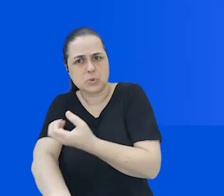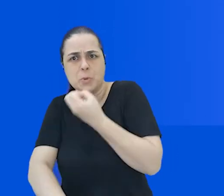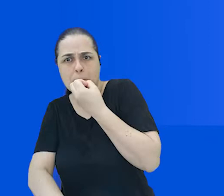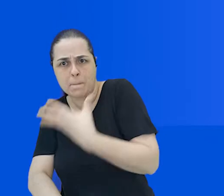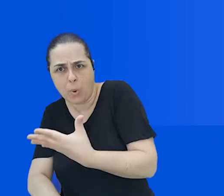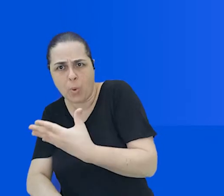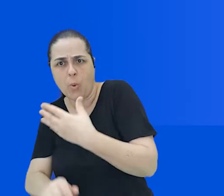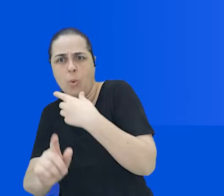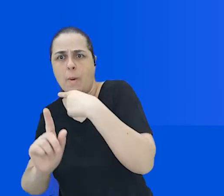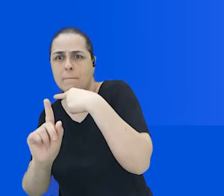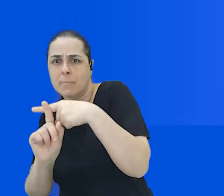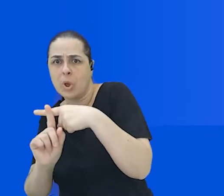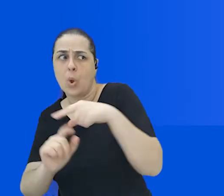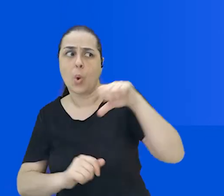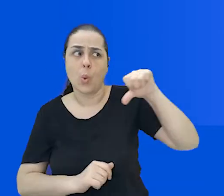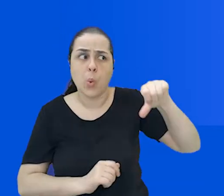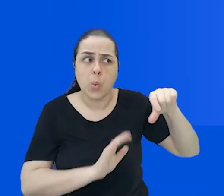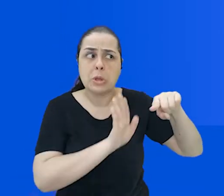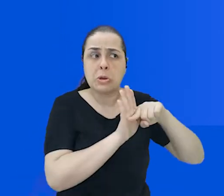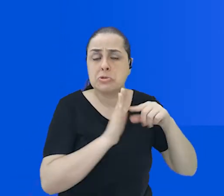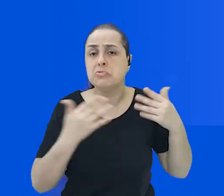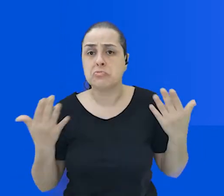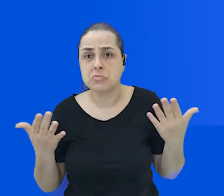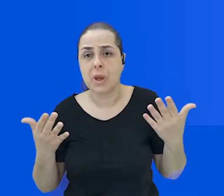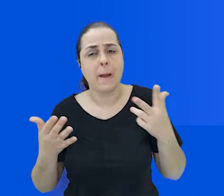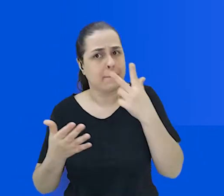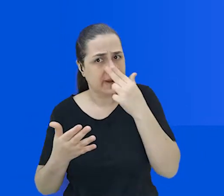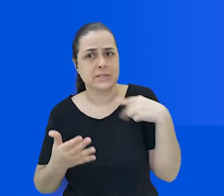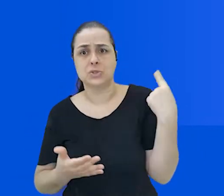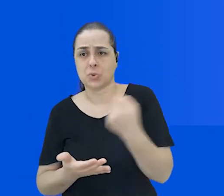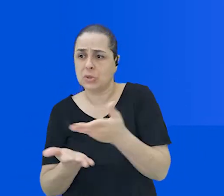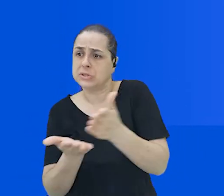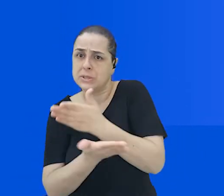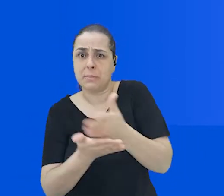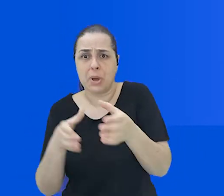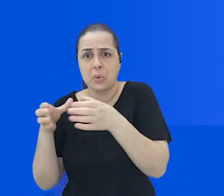Então, naturalmente, a gente acaba agrupando emoções que a gente busca sentir